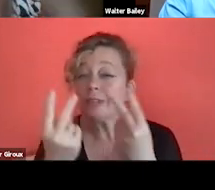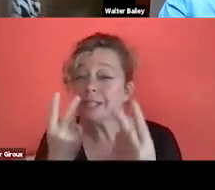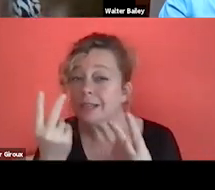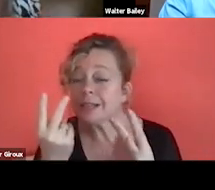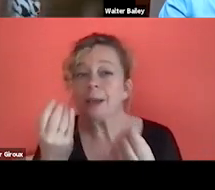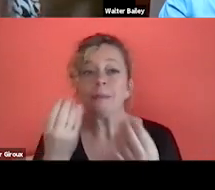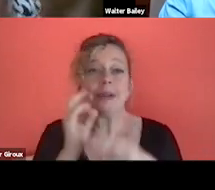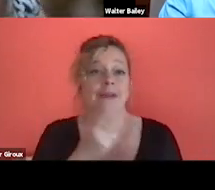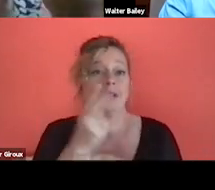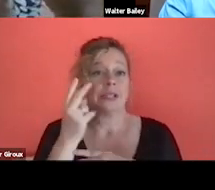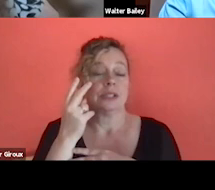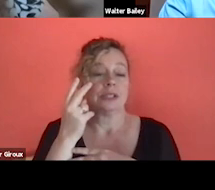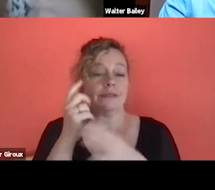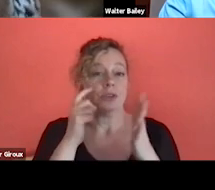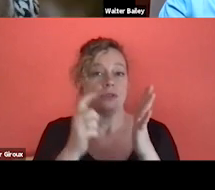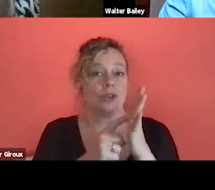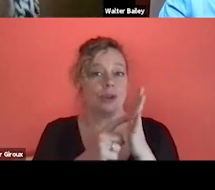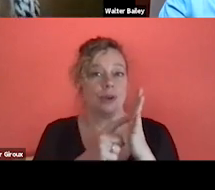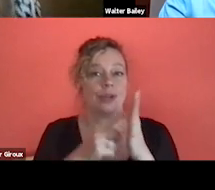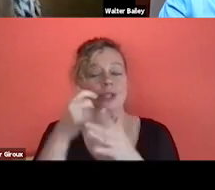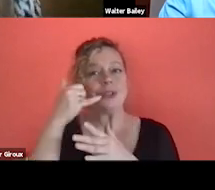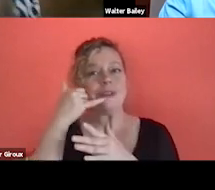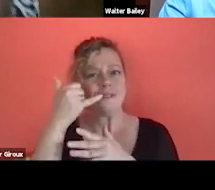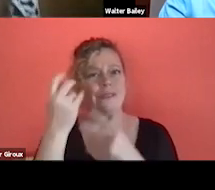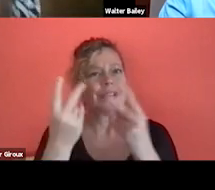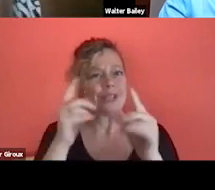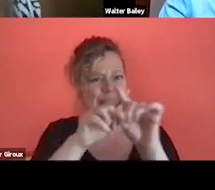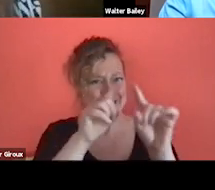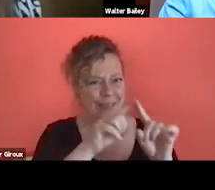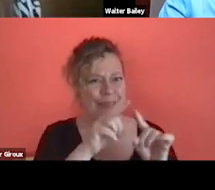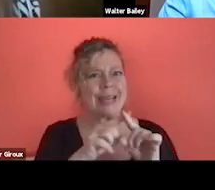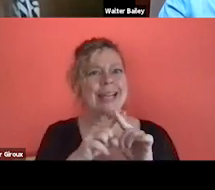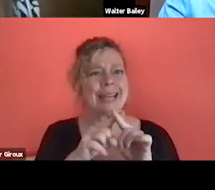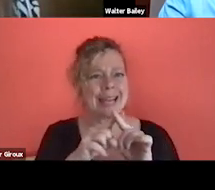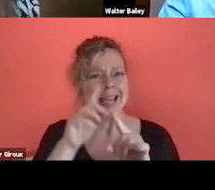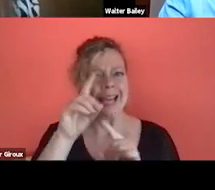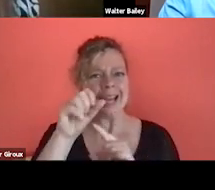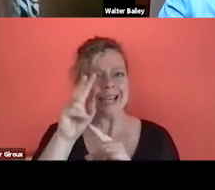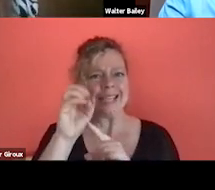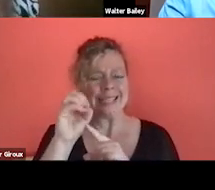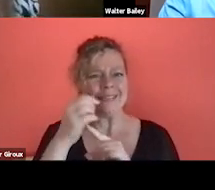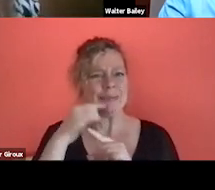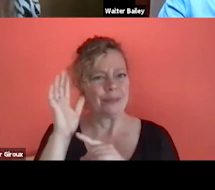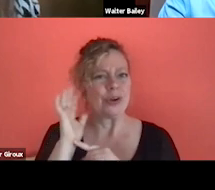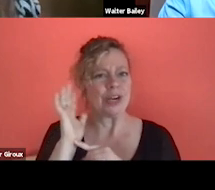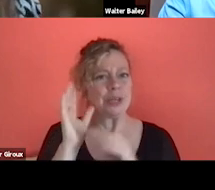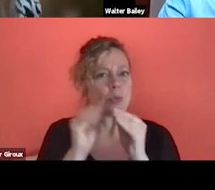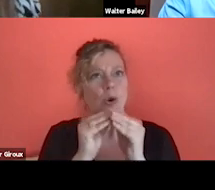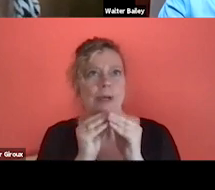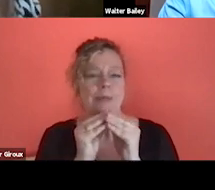Muchos de nosotros hemos notado que las visitas telefónicas pueden ser diferentes. Y a veces, como creo que Dave mencionó anteriormente, a veces son más abiertos.